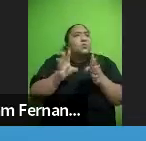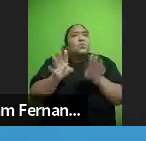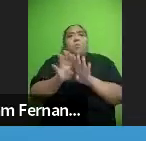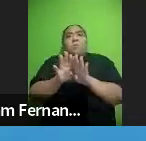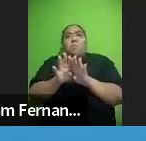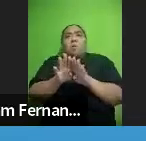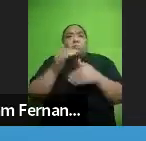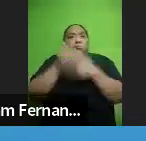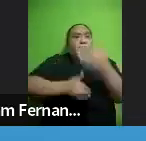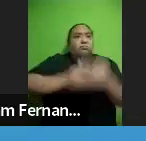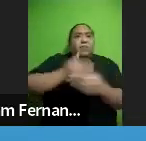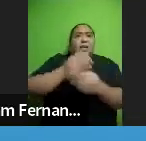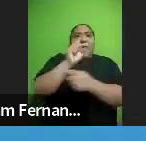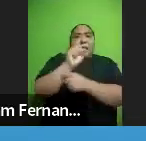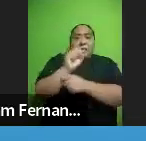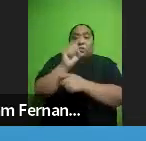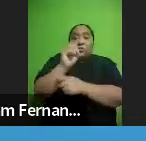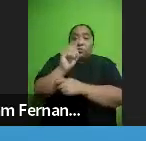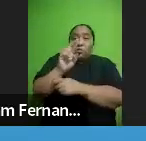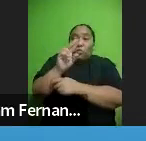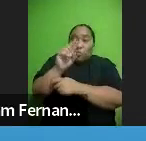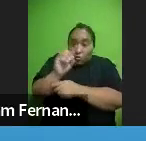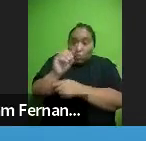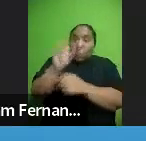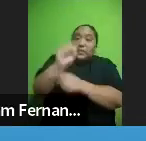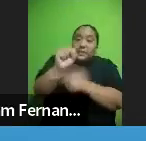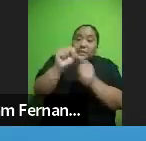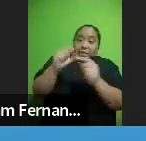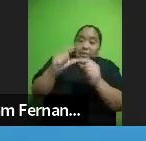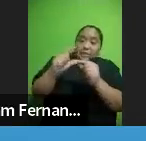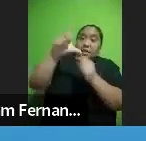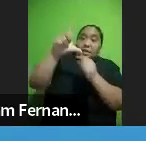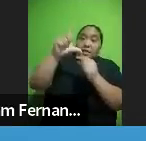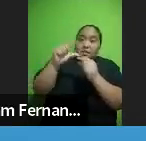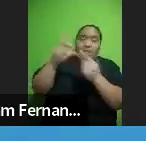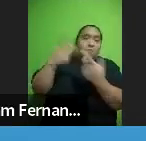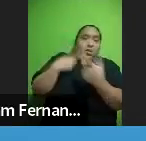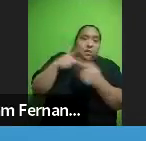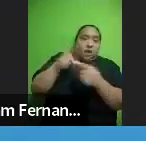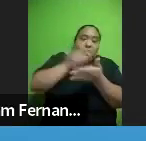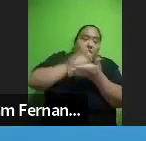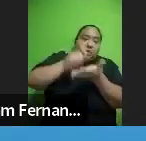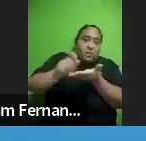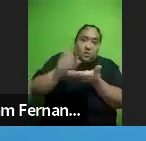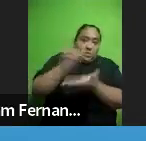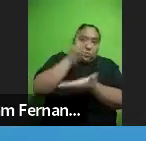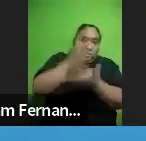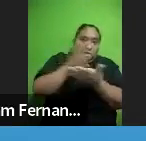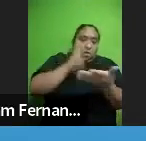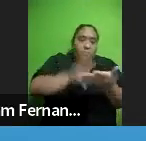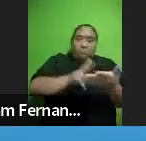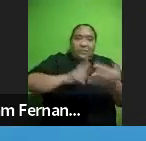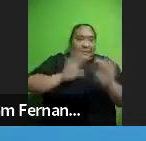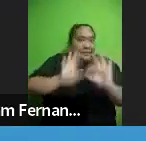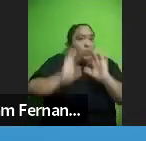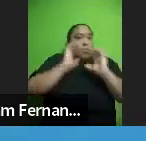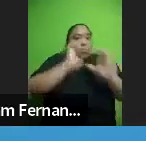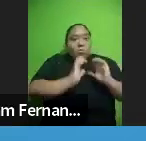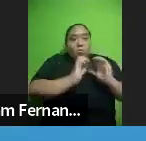De en qué momento se ve to se debe usar la mayúscula y en qué momento no no En entonces esto es de